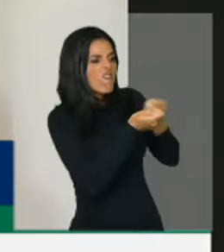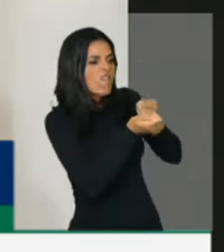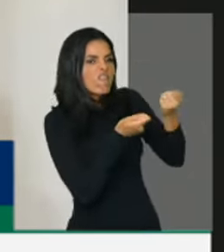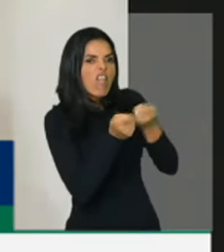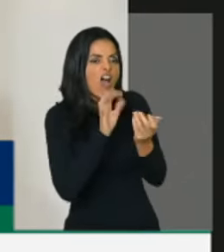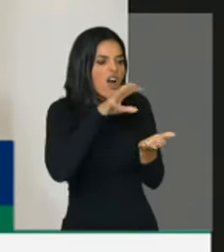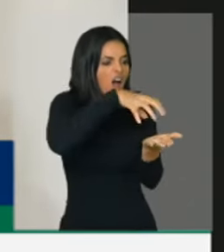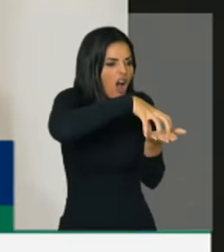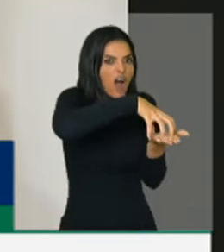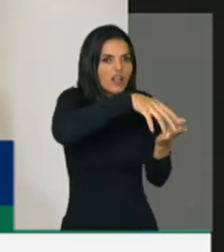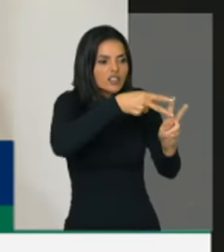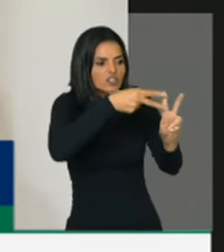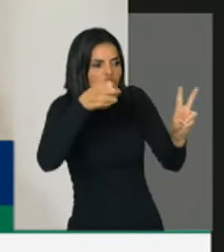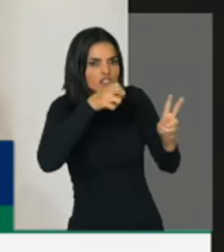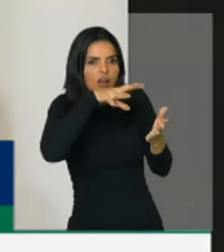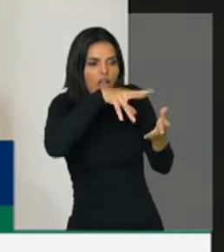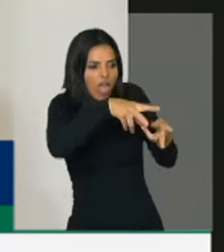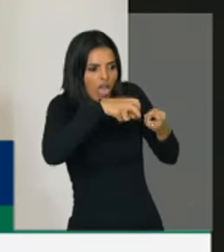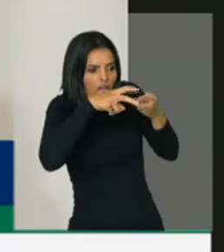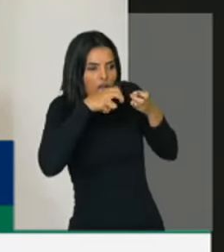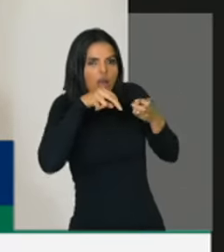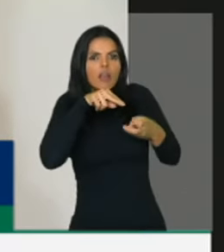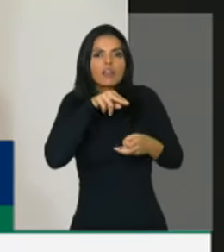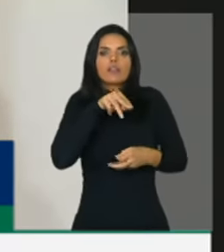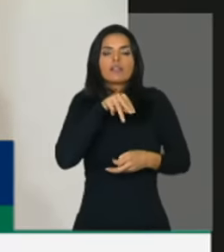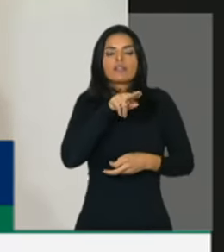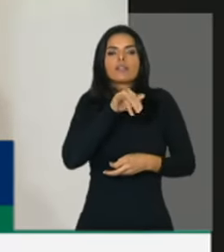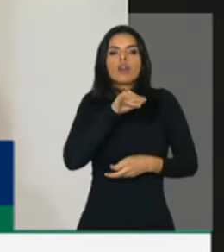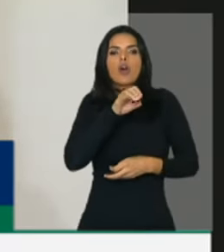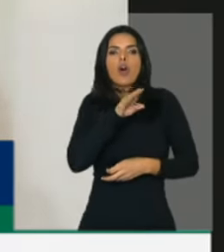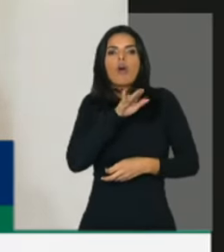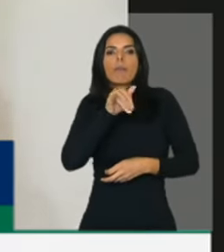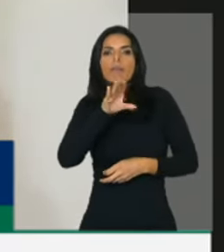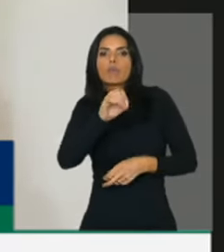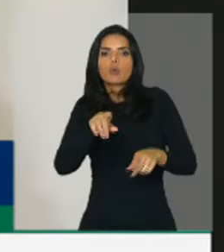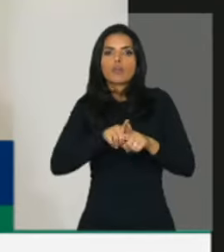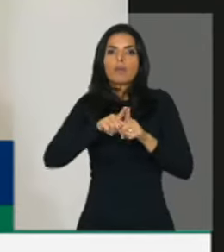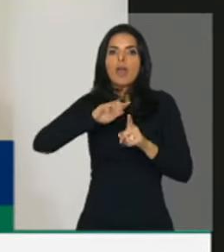EXPLORANDO O NOSSO NIOBIO, EXPLORANDO O NOSSO OURO, LEVANDO EMBORA AS NOSSAS RIQUEZAS. ESTA É A RECEITA